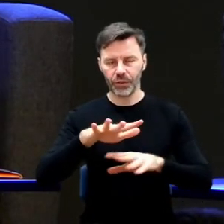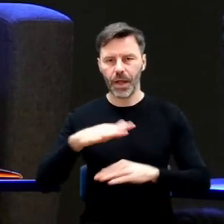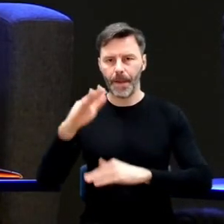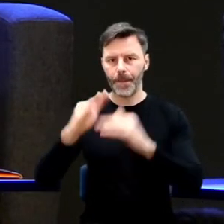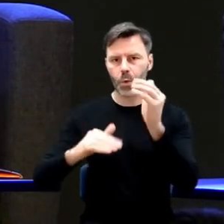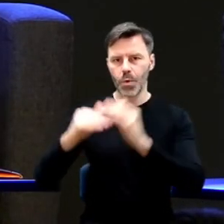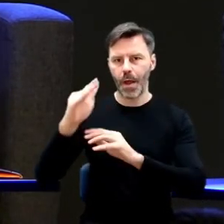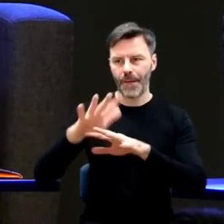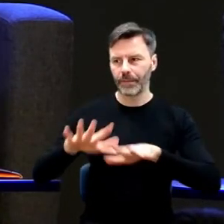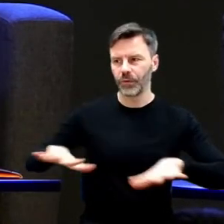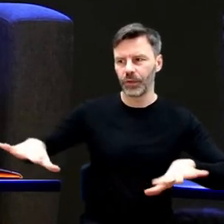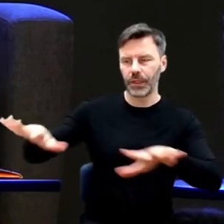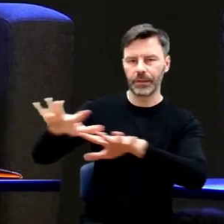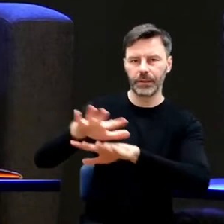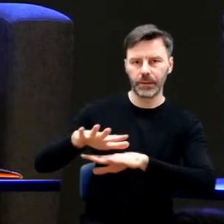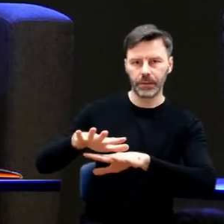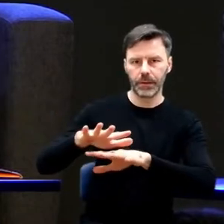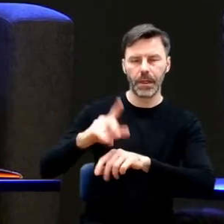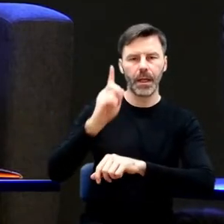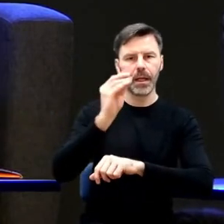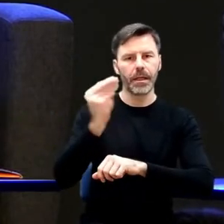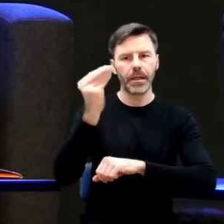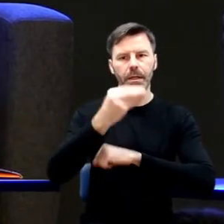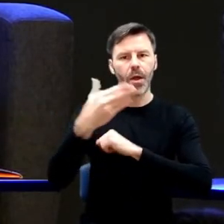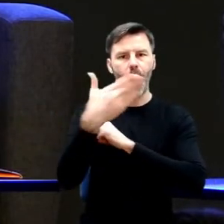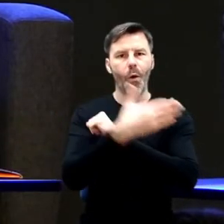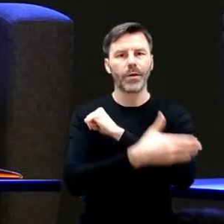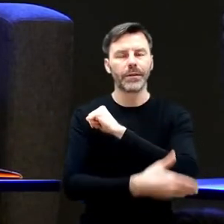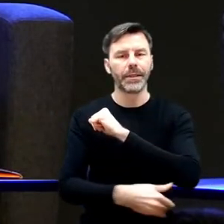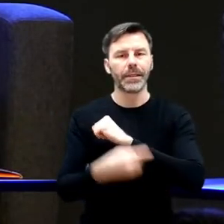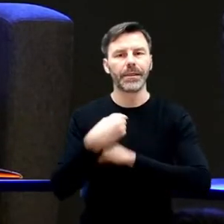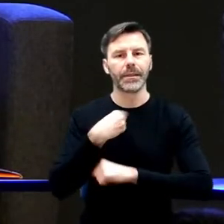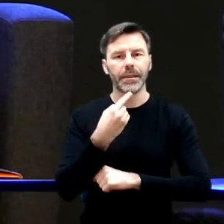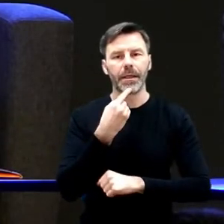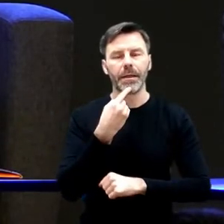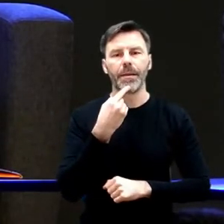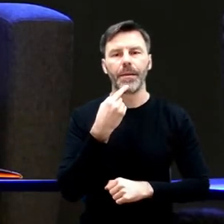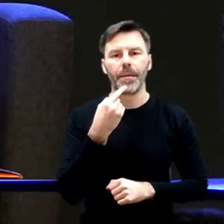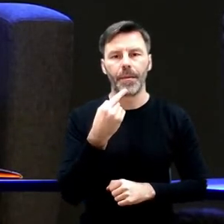i dodać na ostatni taki wymiar, chciałabym, wymiar informacyjny.